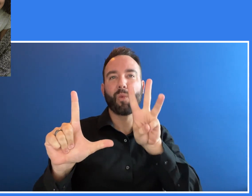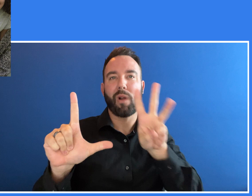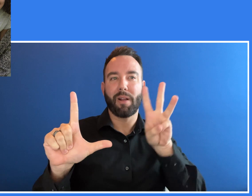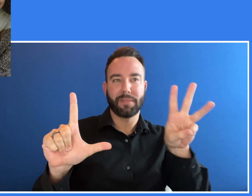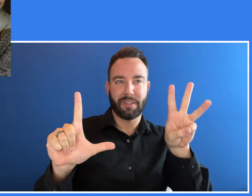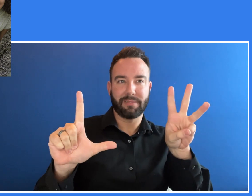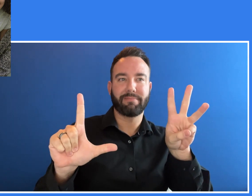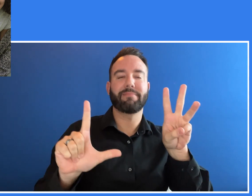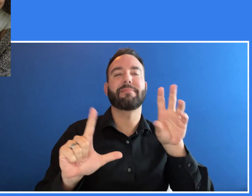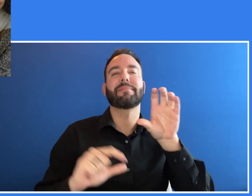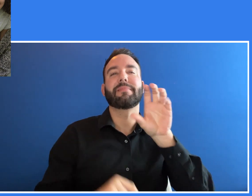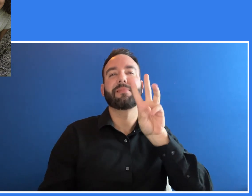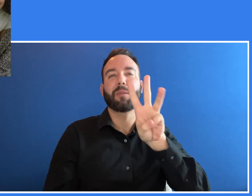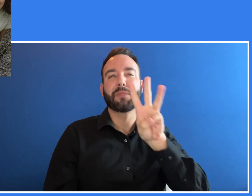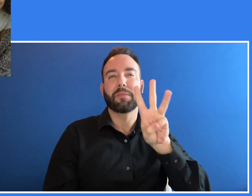Para obtener más información,